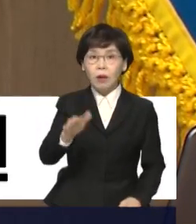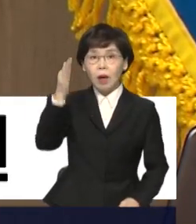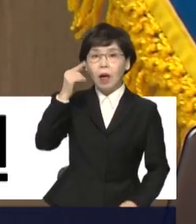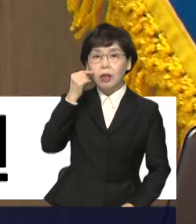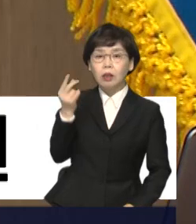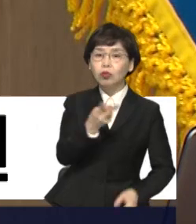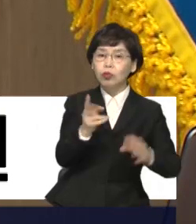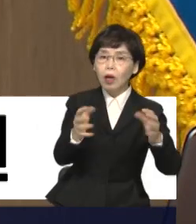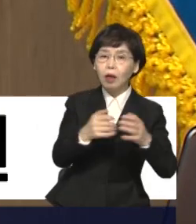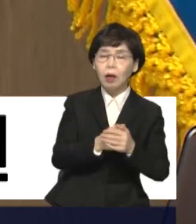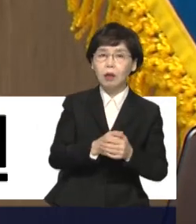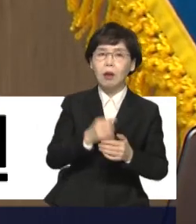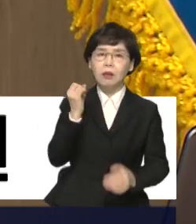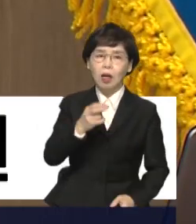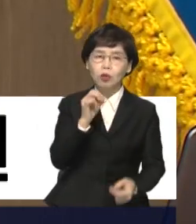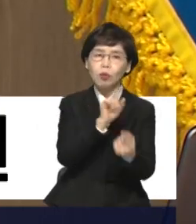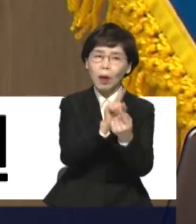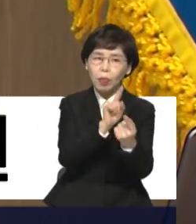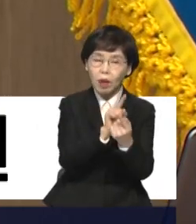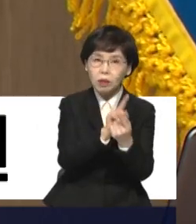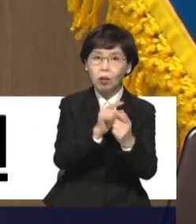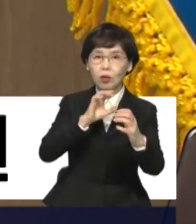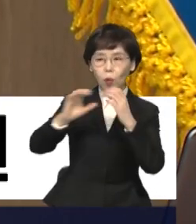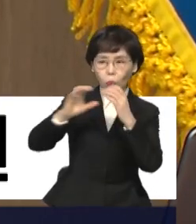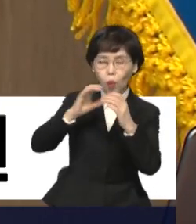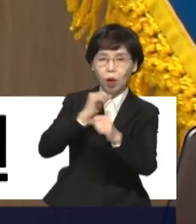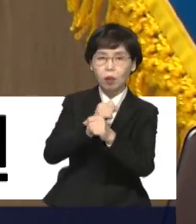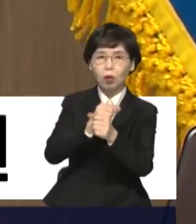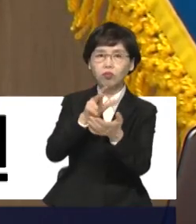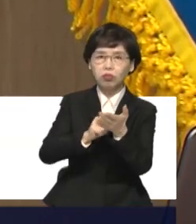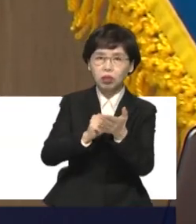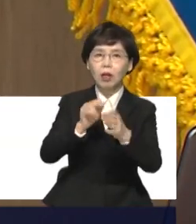자주 만나 소통하면서 문제를 해결하고